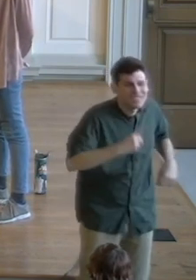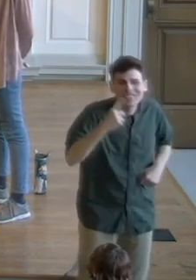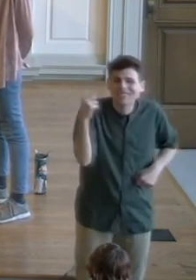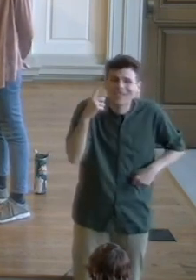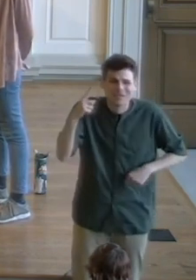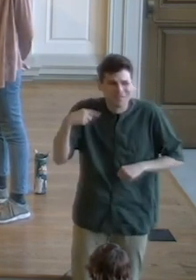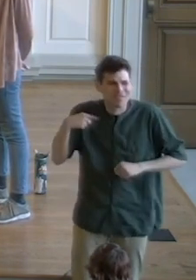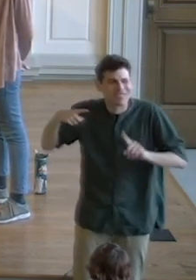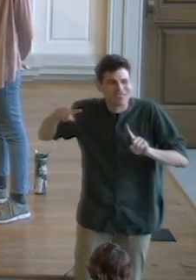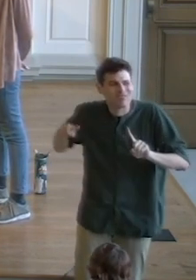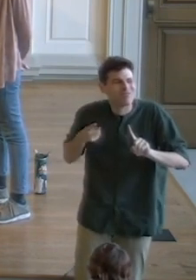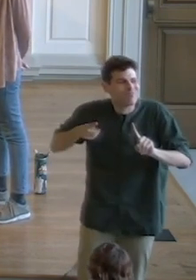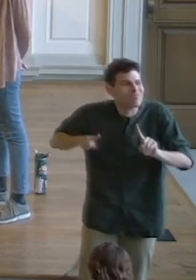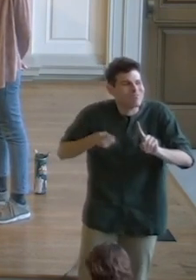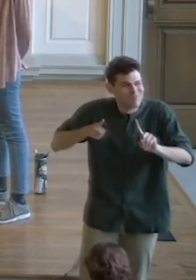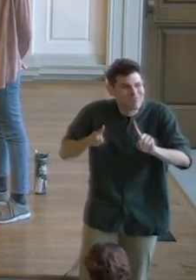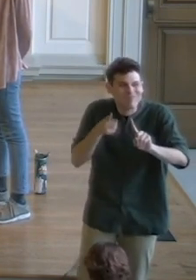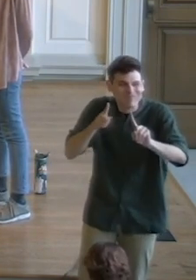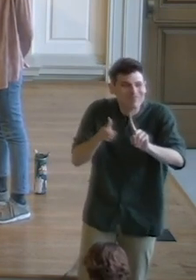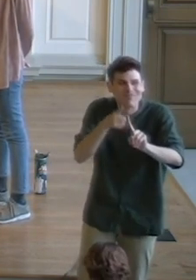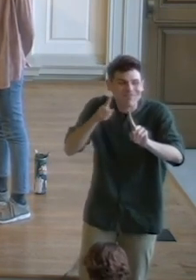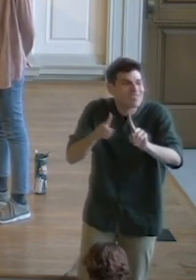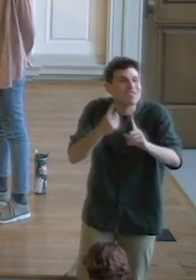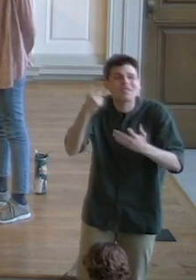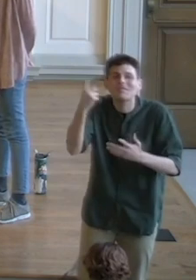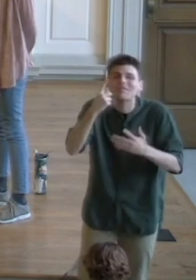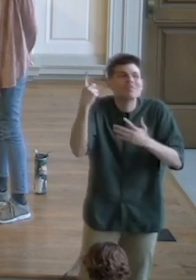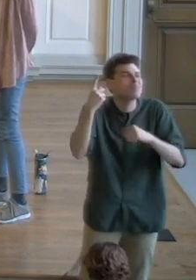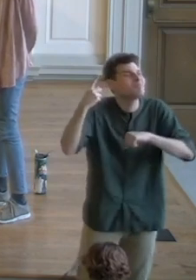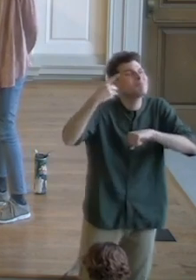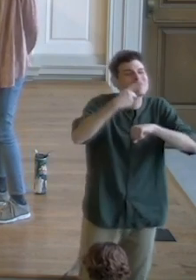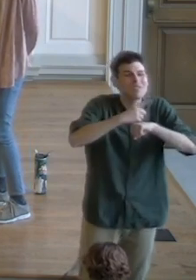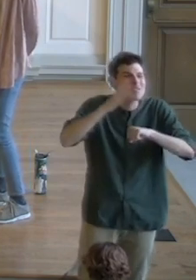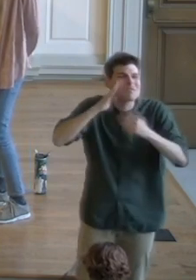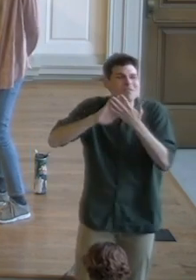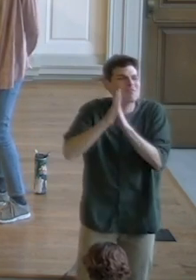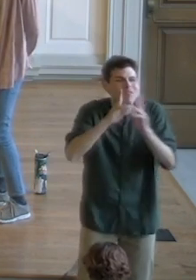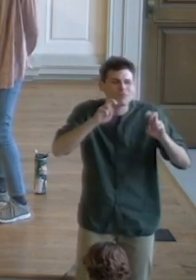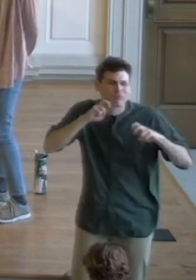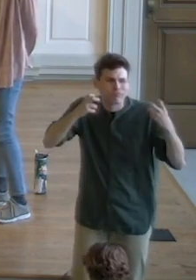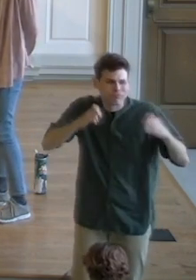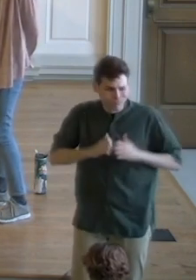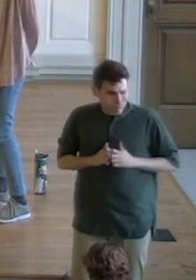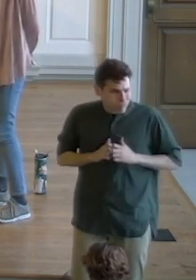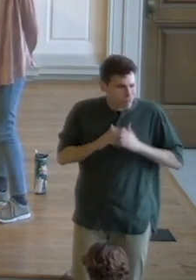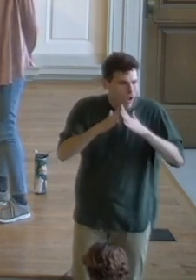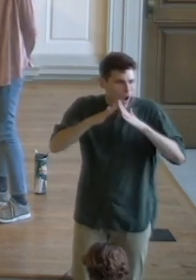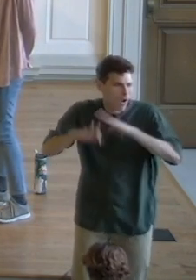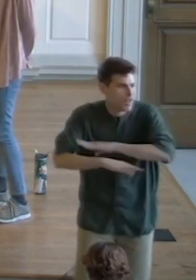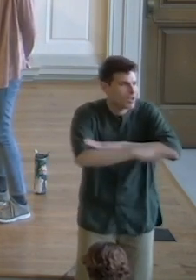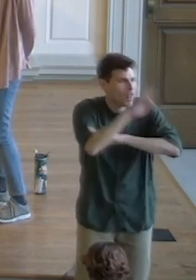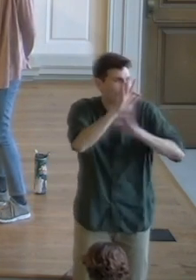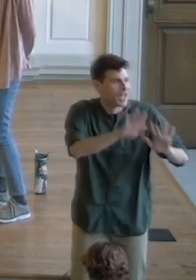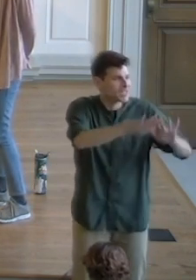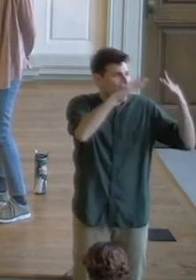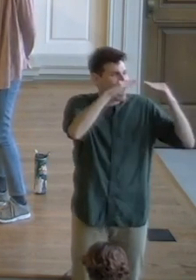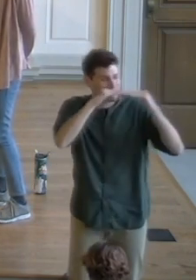Más verdadero que el azul y luego llega Sacado de los restos del naufragio en el amanecer Todos iguales y seguros